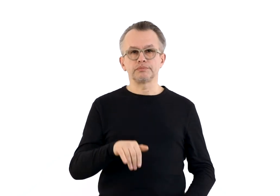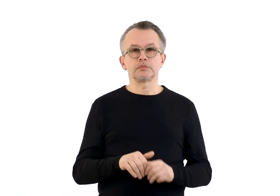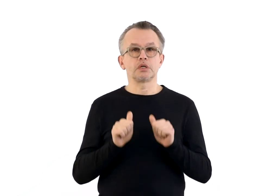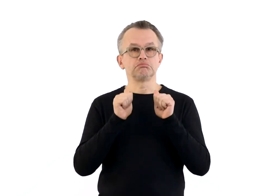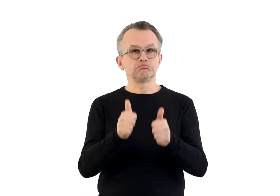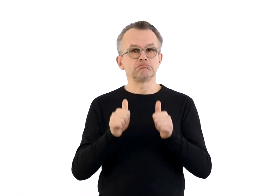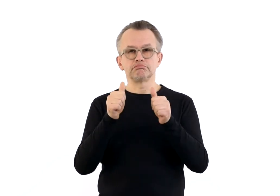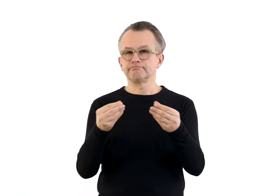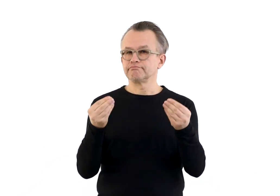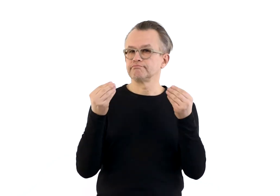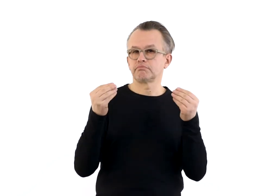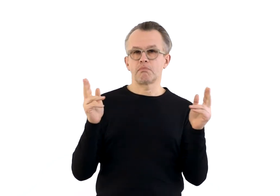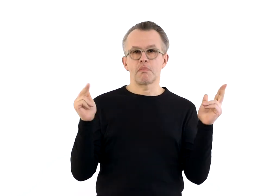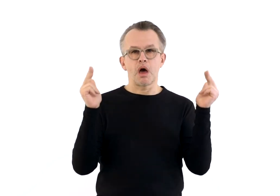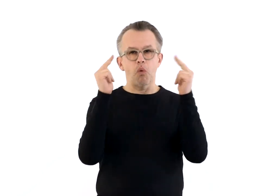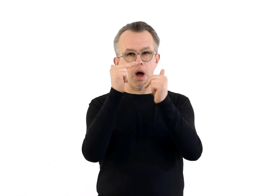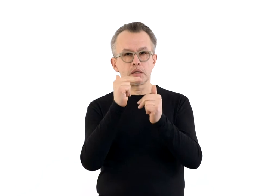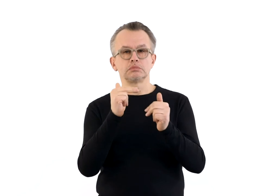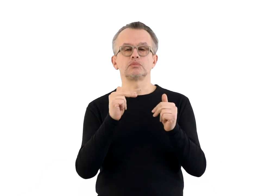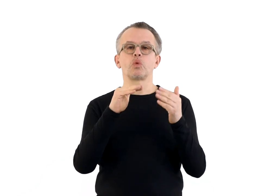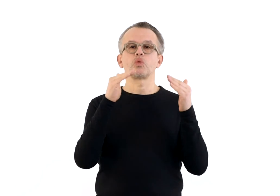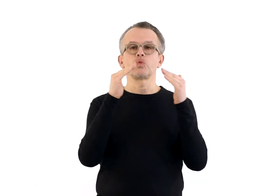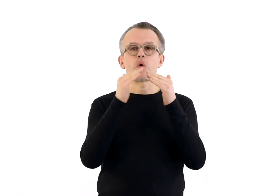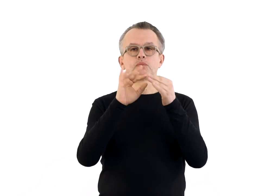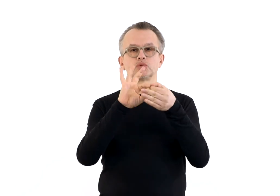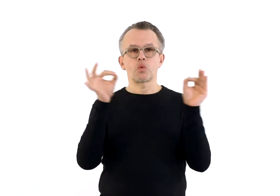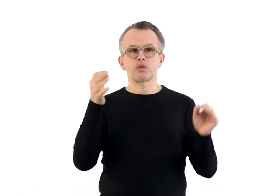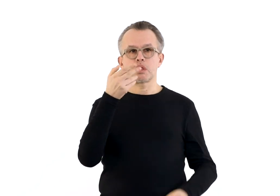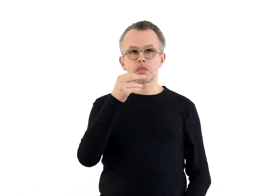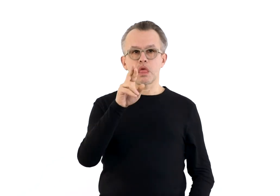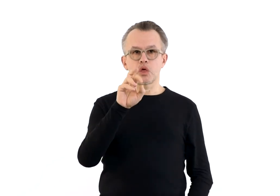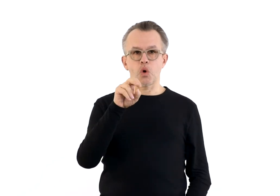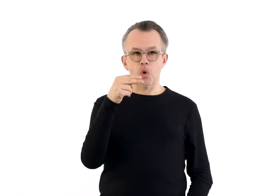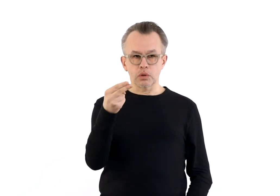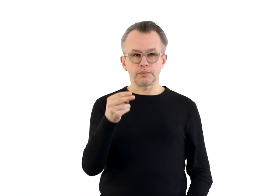Stawiano również okazałe pałace (Złoty Dom Nerona).